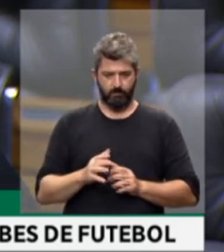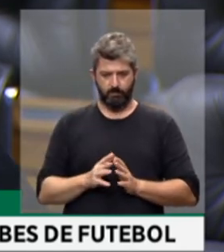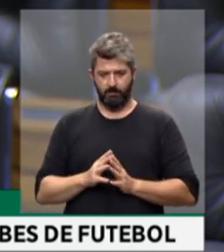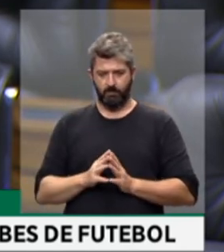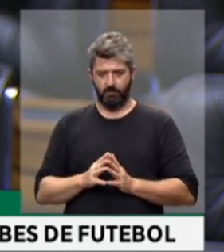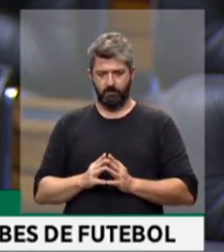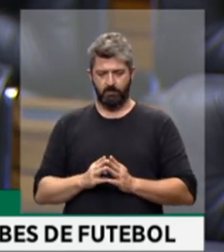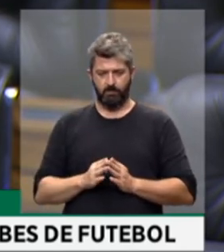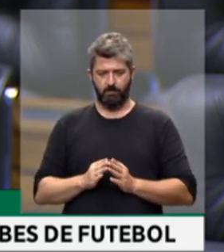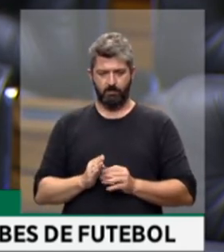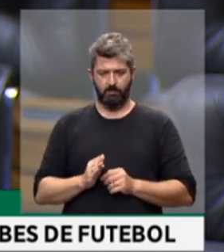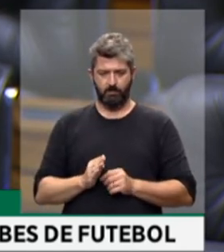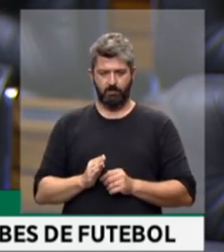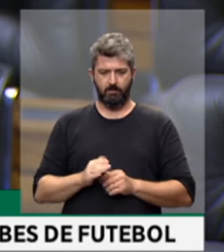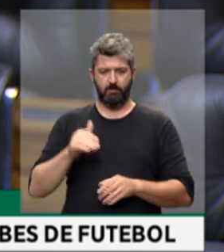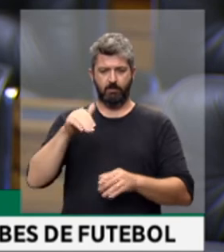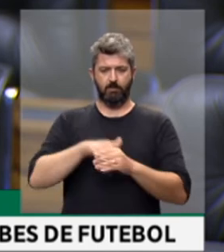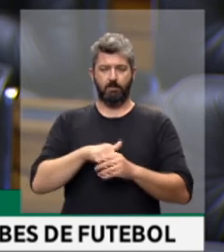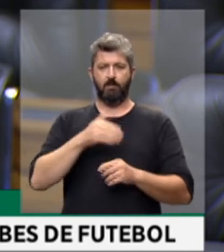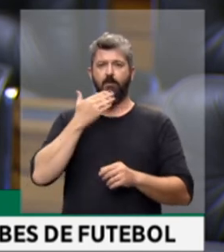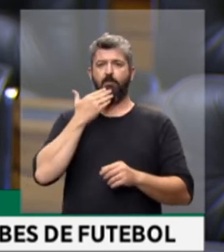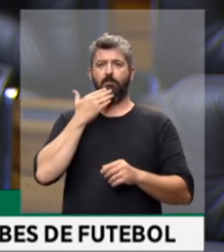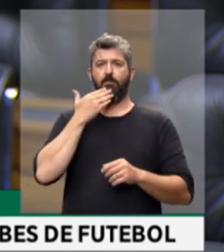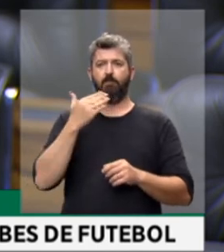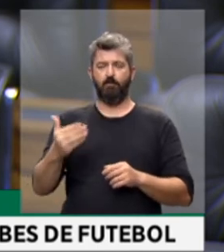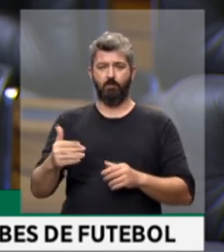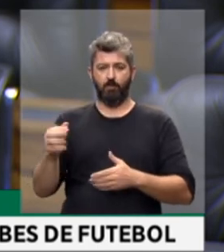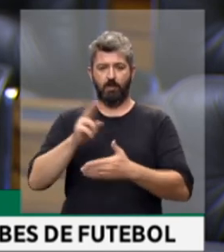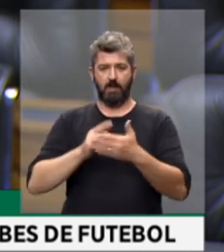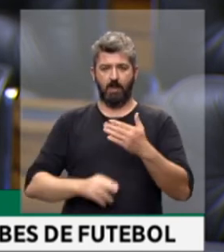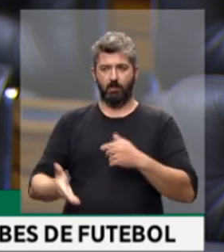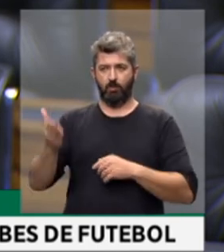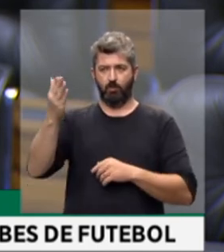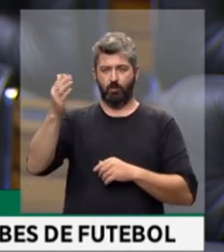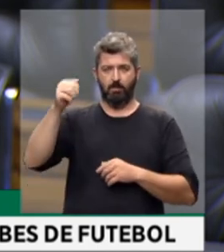MELHOROU. O SENADO MELHOROU O PROJETO. PORTANTO, É PELA MANUTENÇÃO DO SENADO CONTRA A RETIRADA DO QUE NÓS